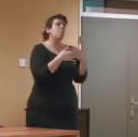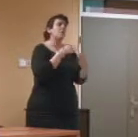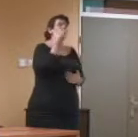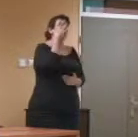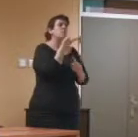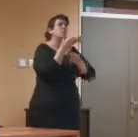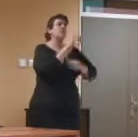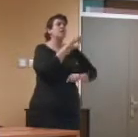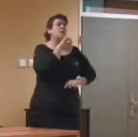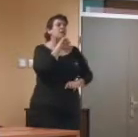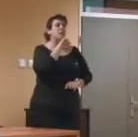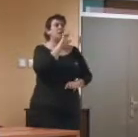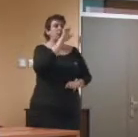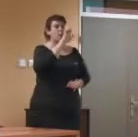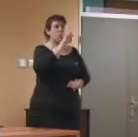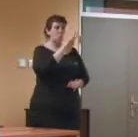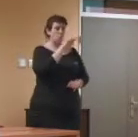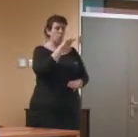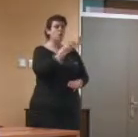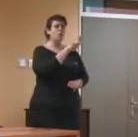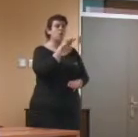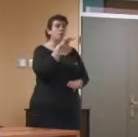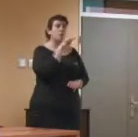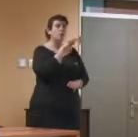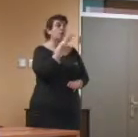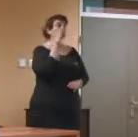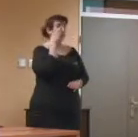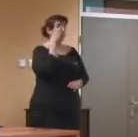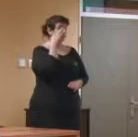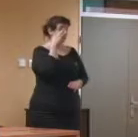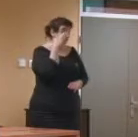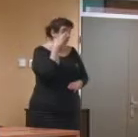Las grabaciones las encuentra su suegro por un